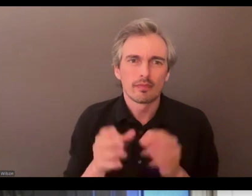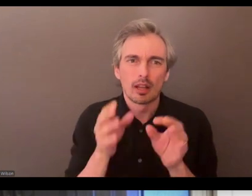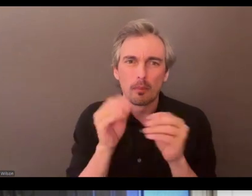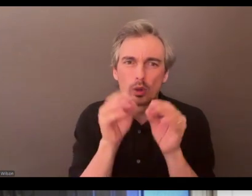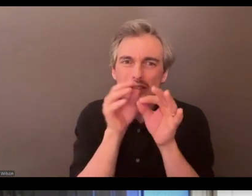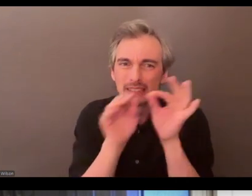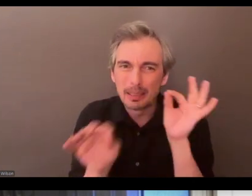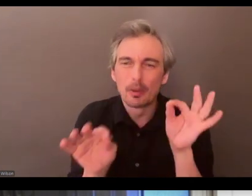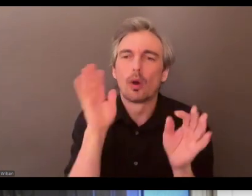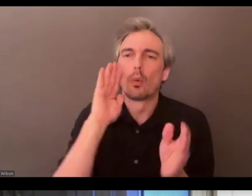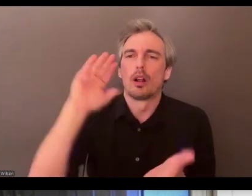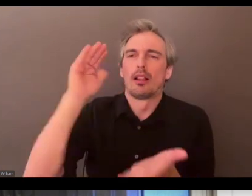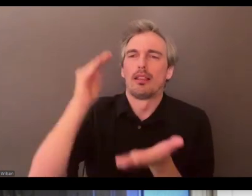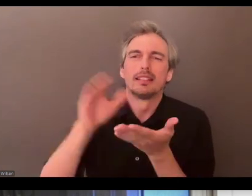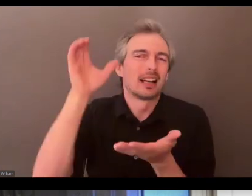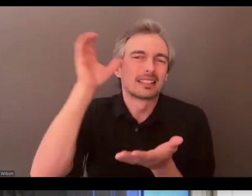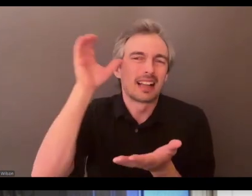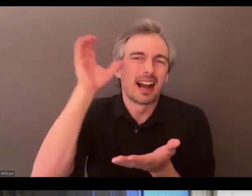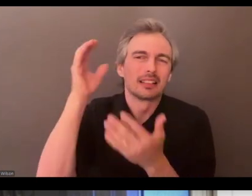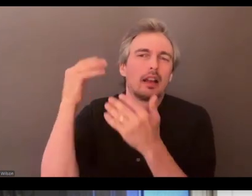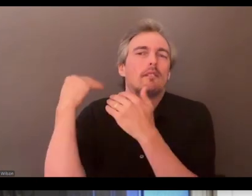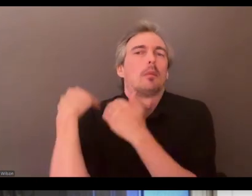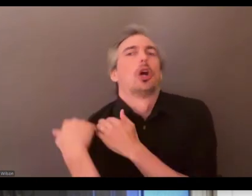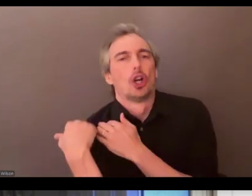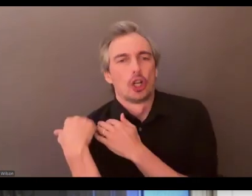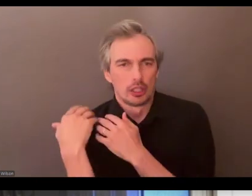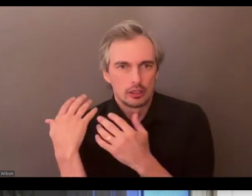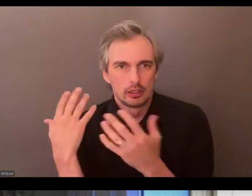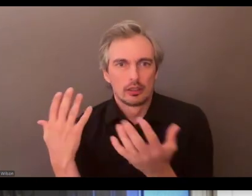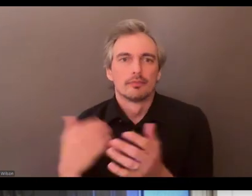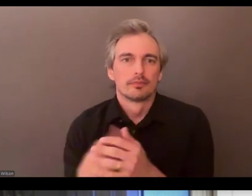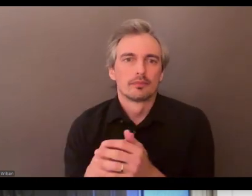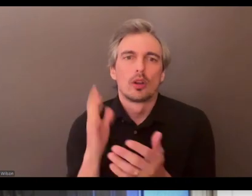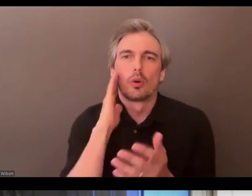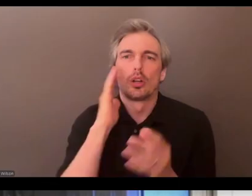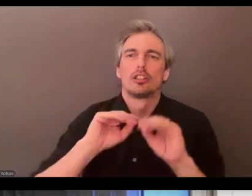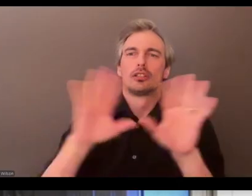金曜日の午後 4時 30分は、 27行のデ ータを提示する時間ではありません。